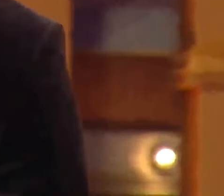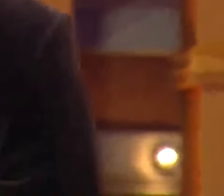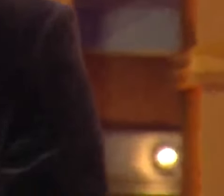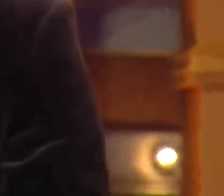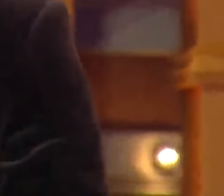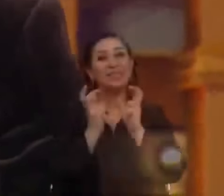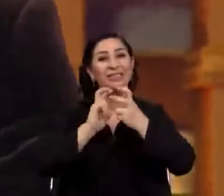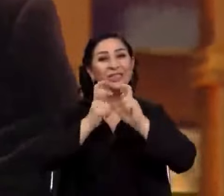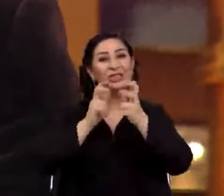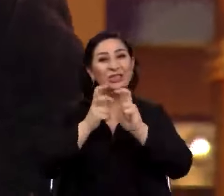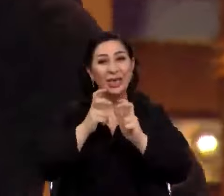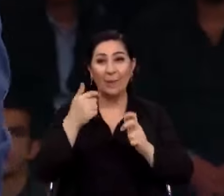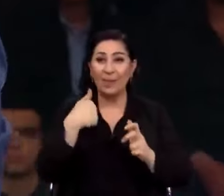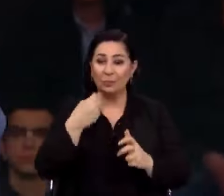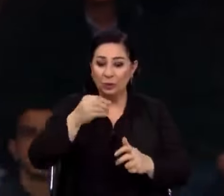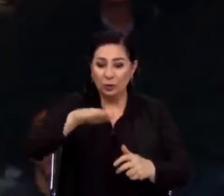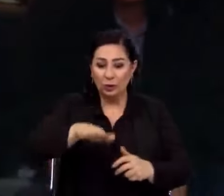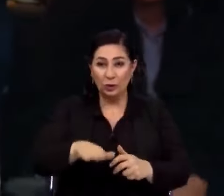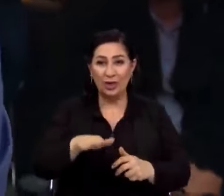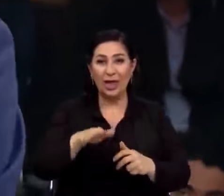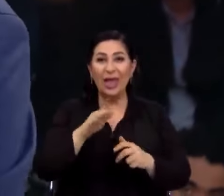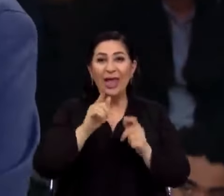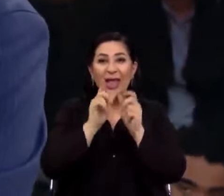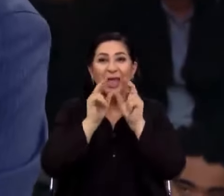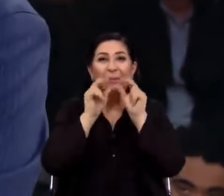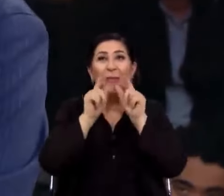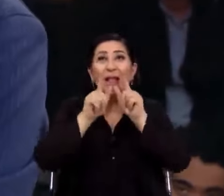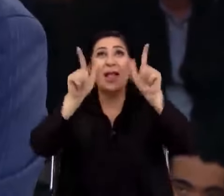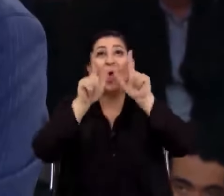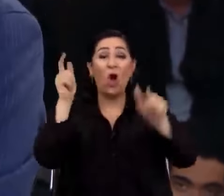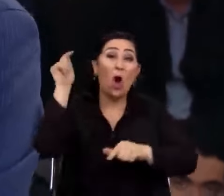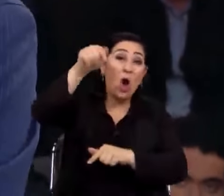Eskiden benim çocukluğumda İbibikler öter ötmez oradayım diye bir şarkı var